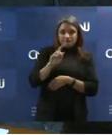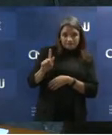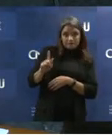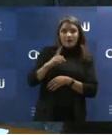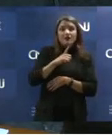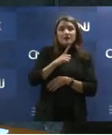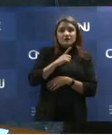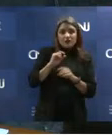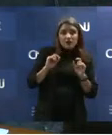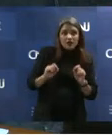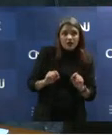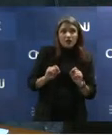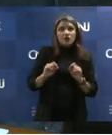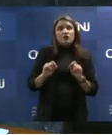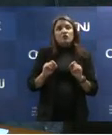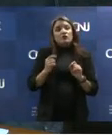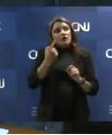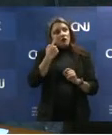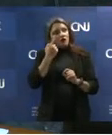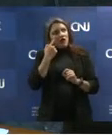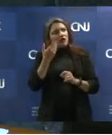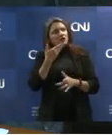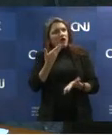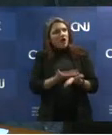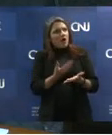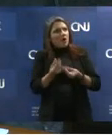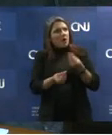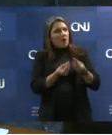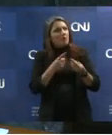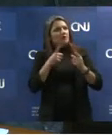É essa preocupação da Corregedoria. Mas eu acho que o que eu quis dizer até para mim